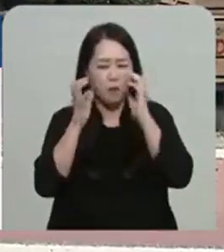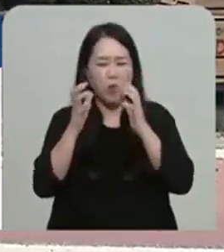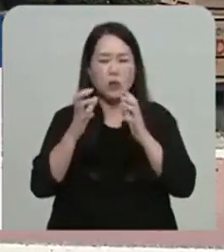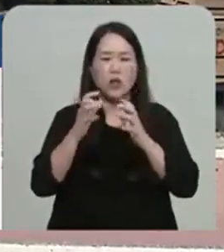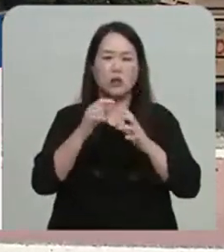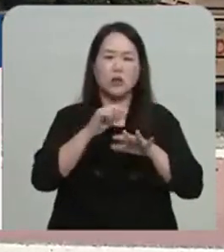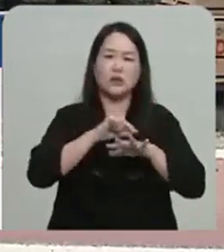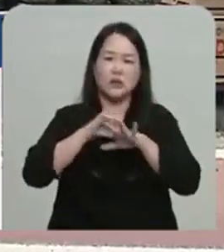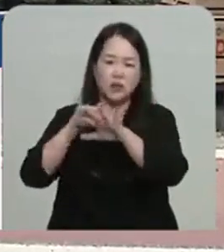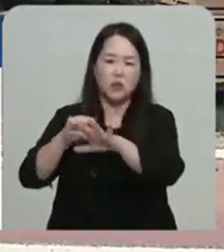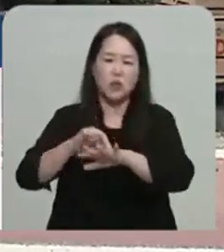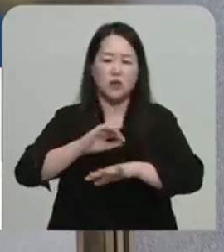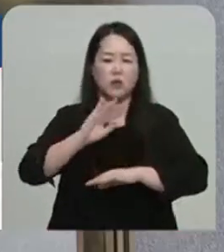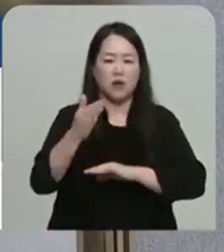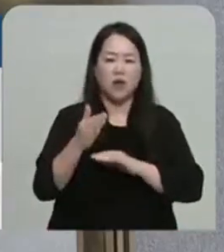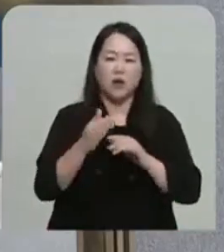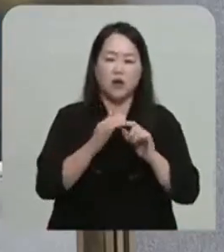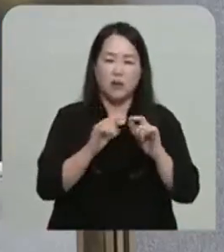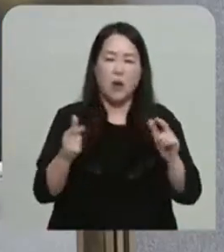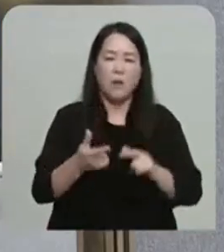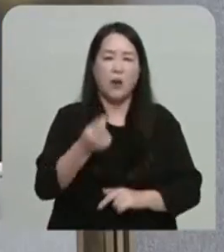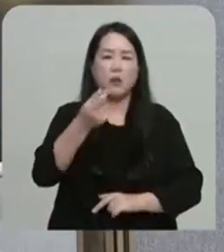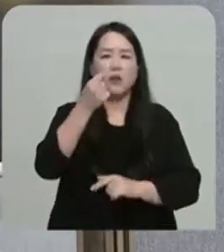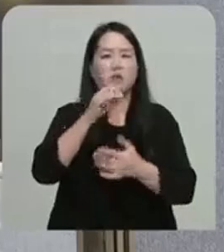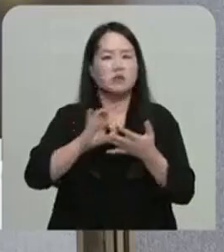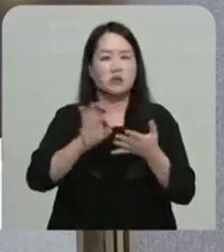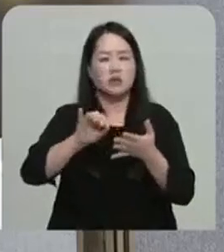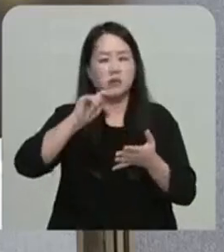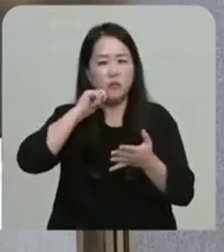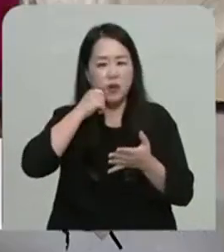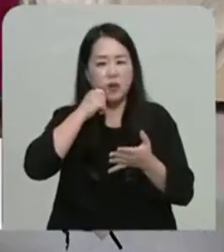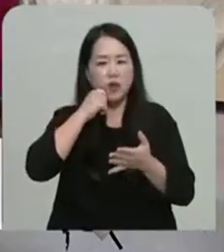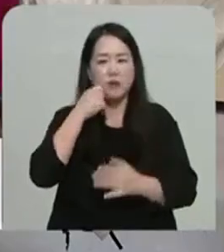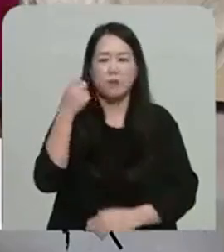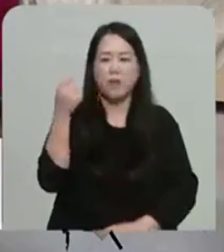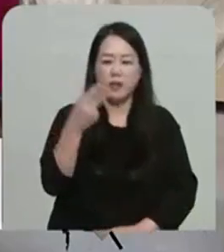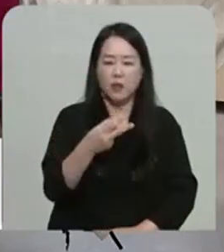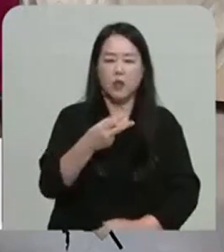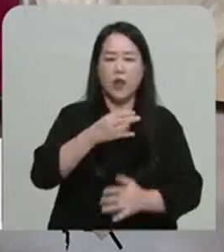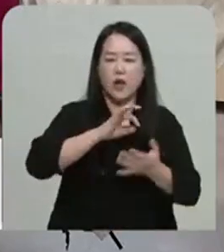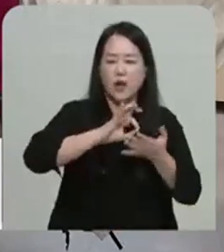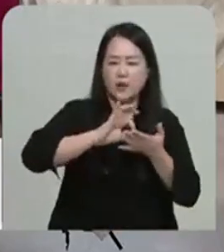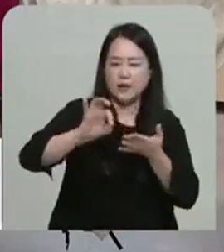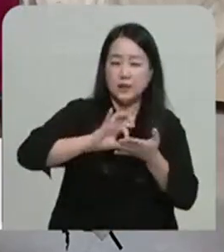진행할 수 없는 부분들이 여기에 정부가 집행 실적이 높은 지자체에 가산점을 주기로 배정